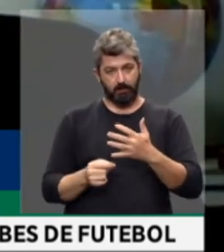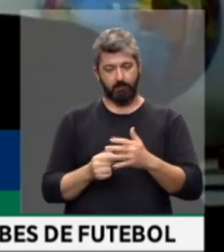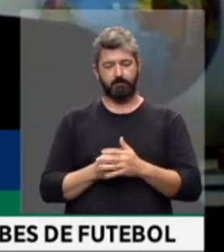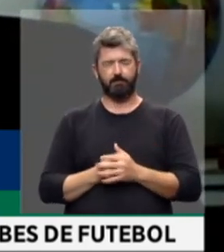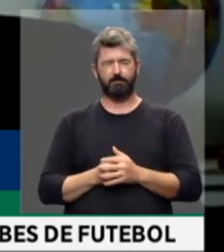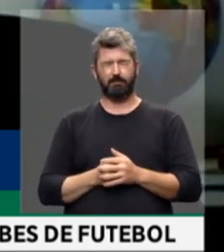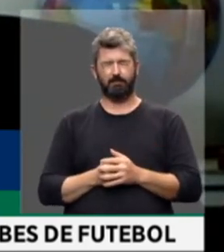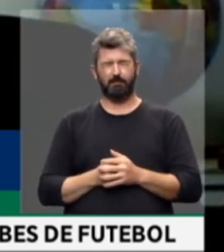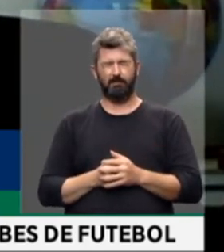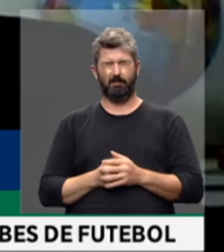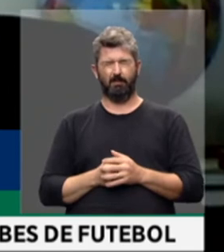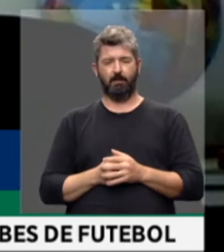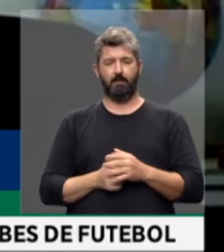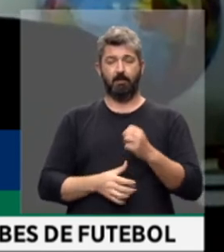COMO EM RECOMENDAÇÕES-- TÉCNICA, PROFISSIONAL, QUE